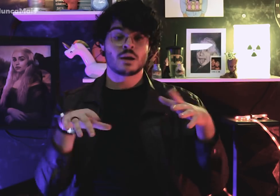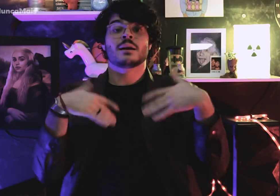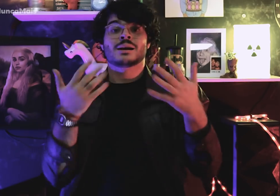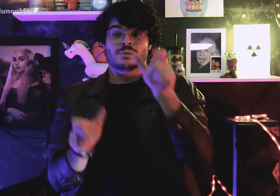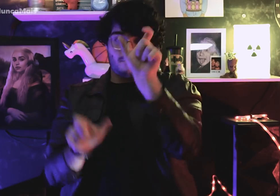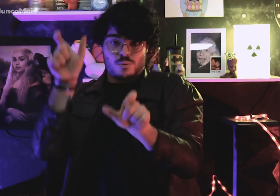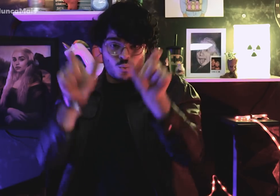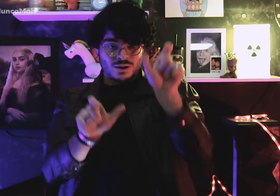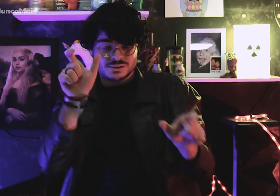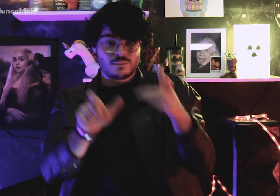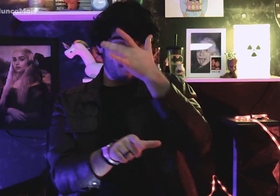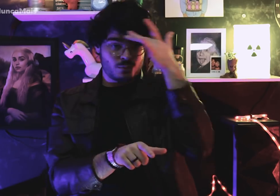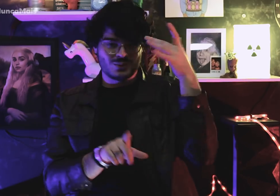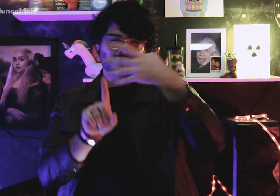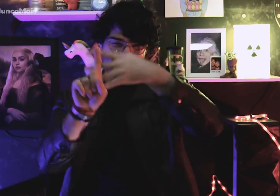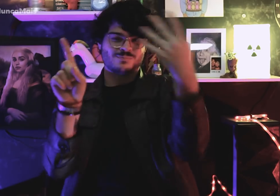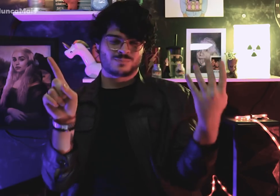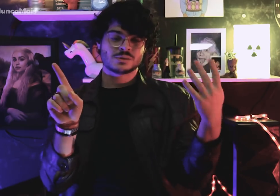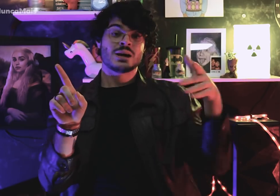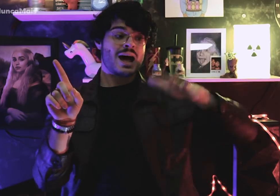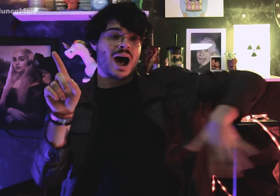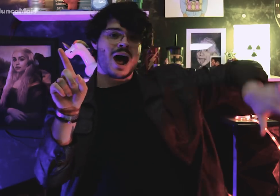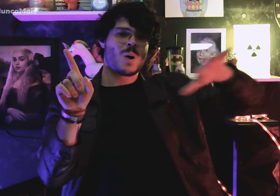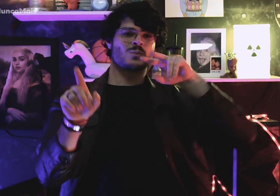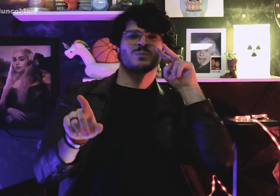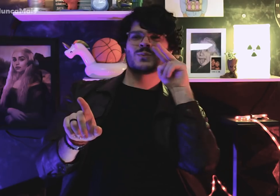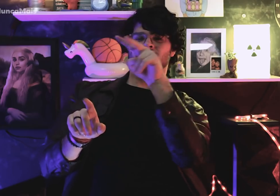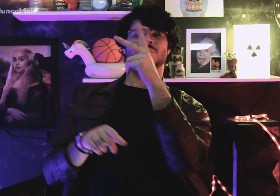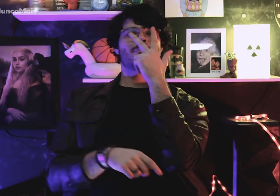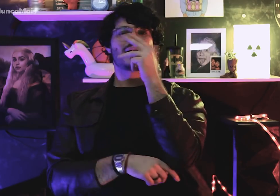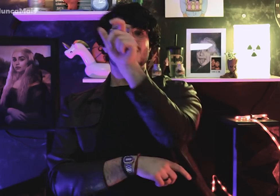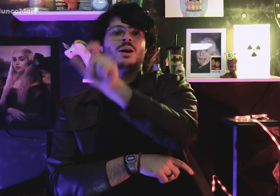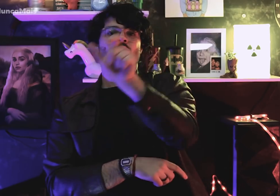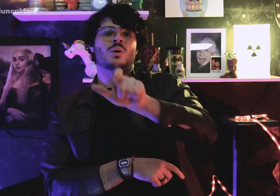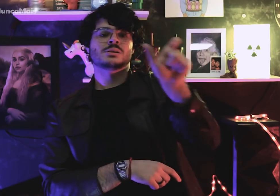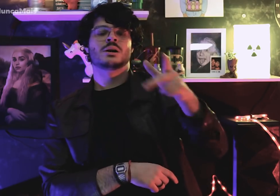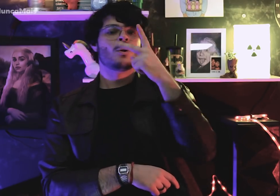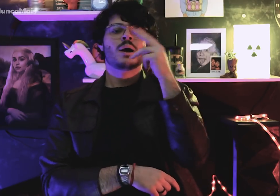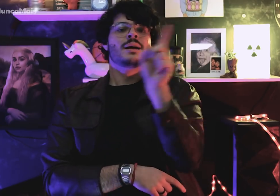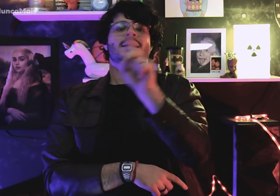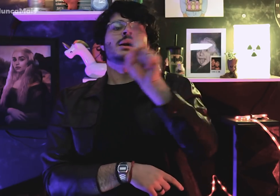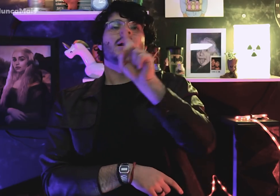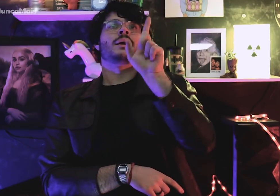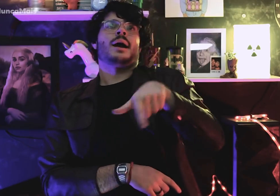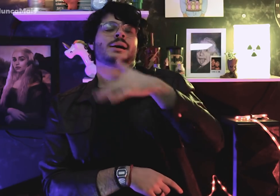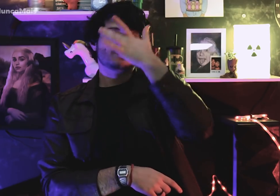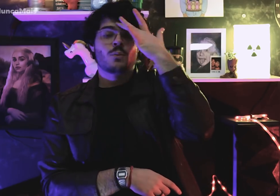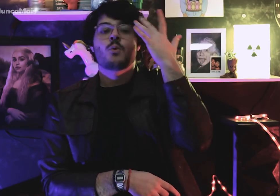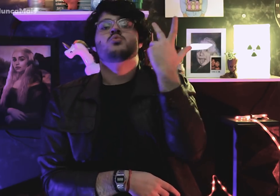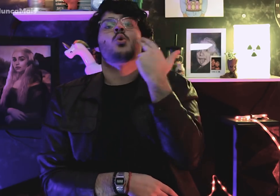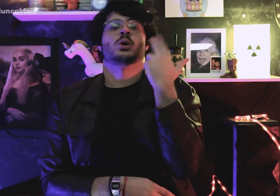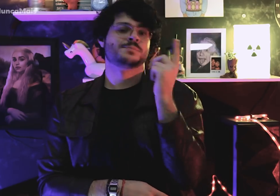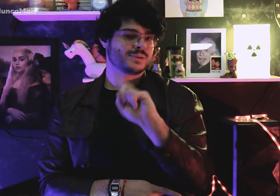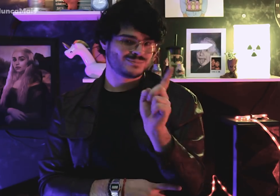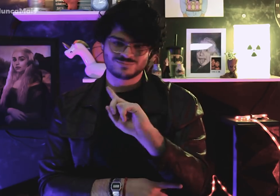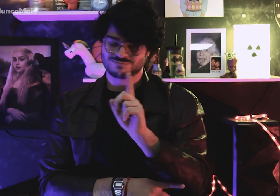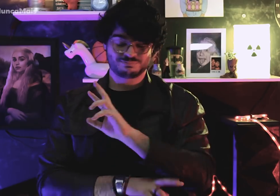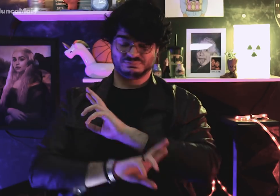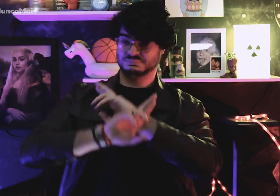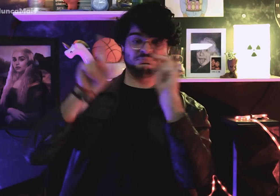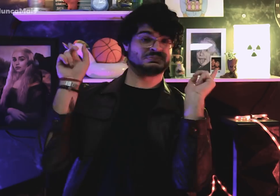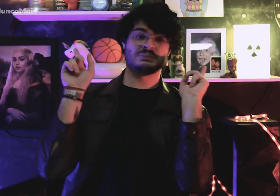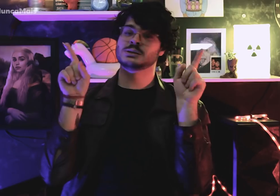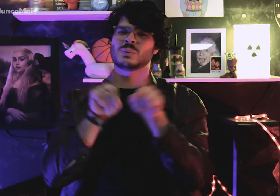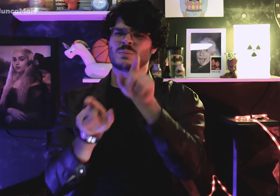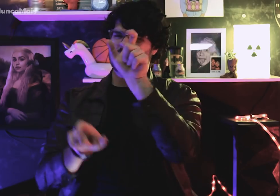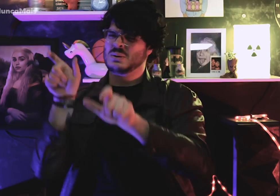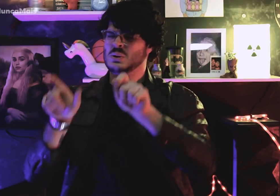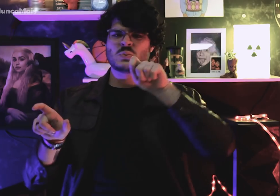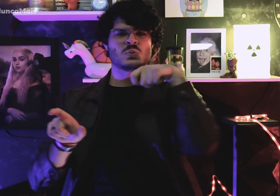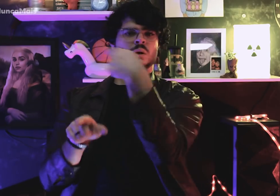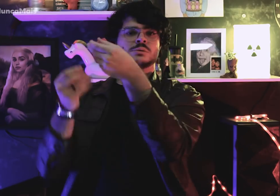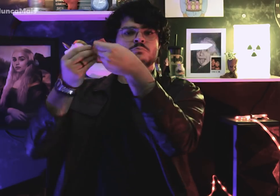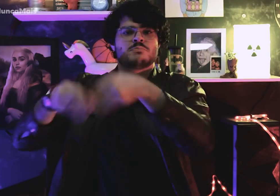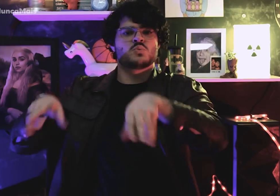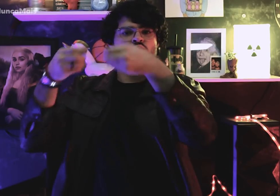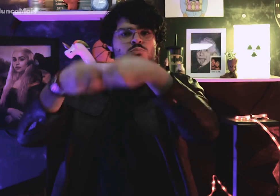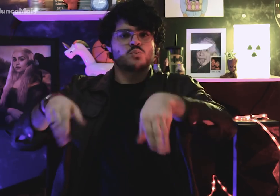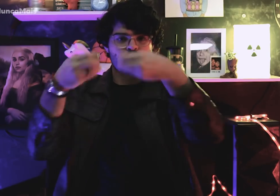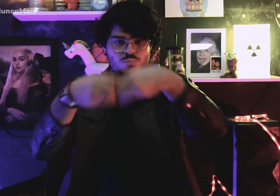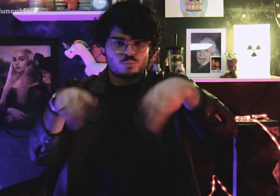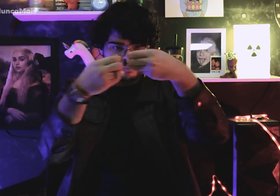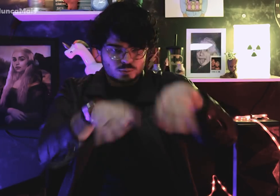As pessoas LGBTs eram consideradas perversas e anormais.